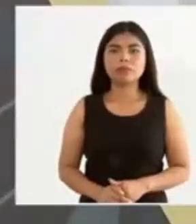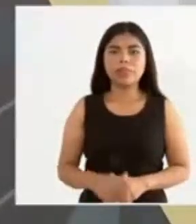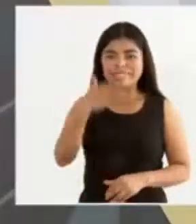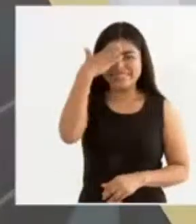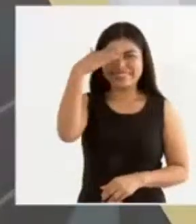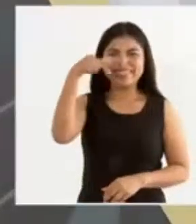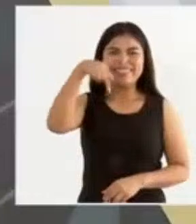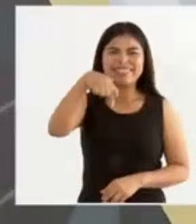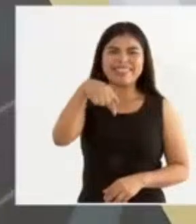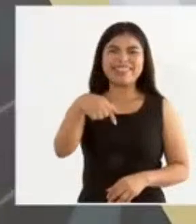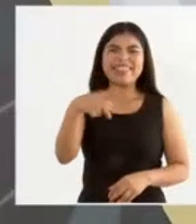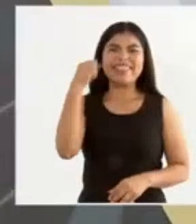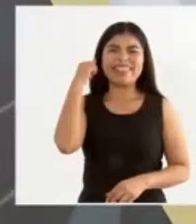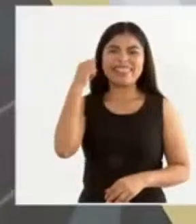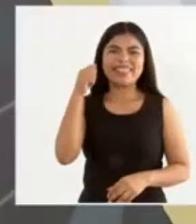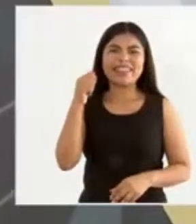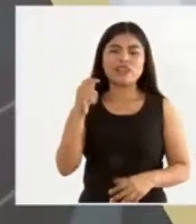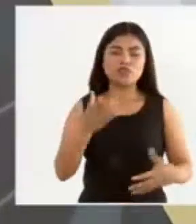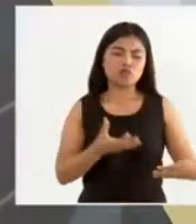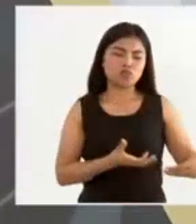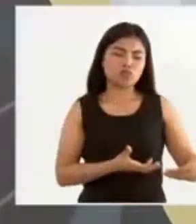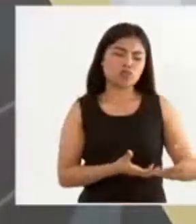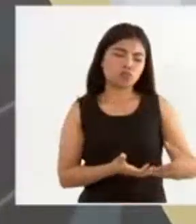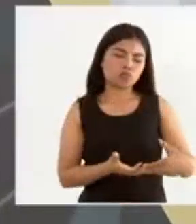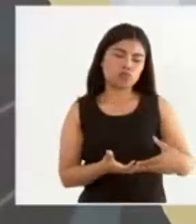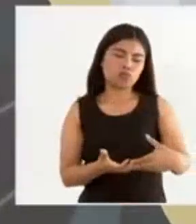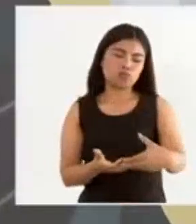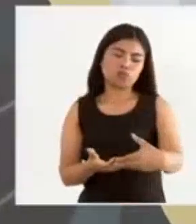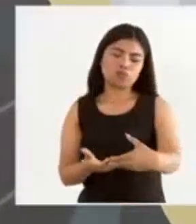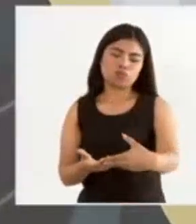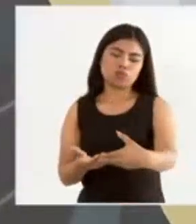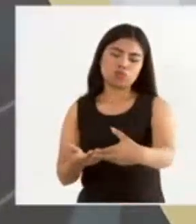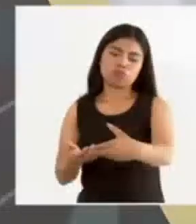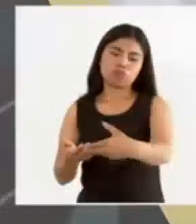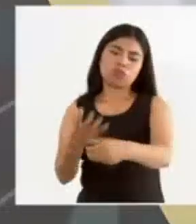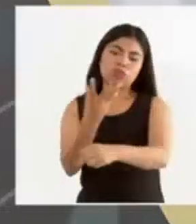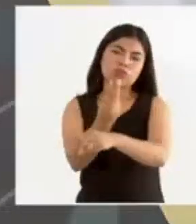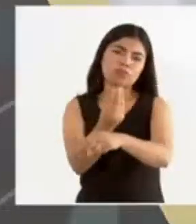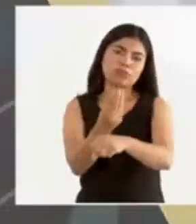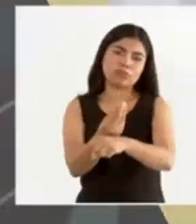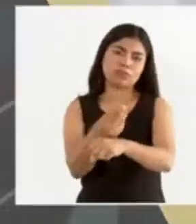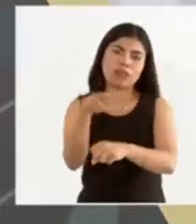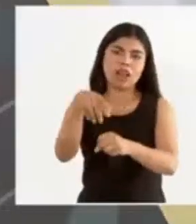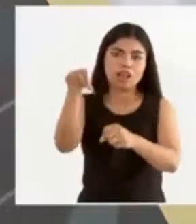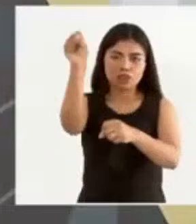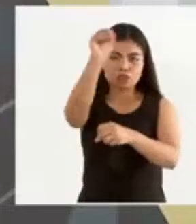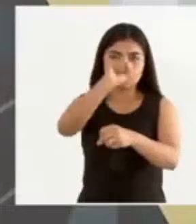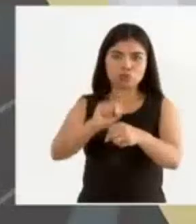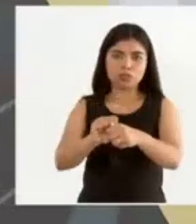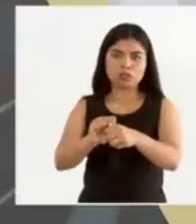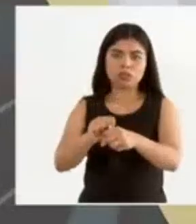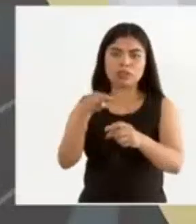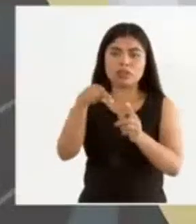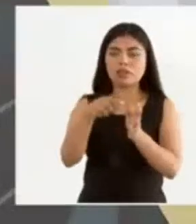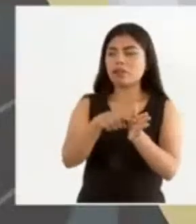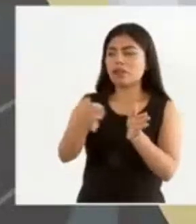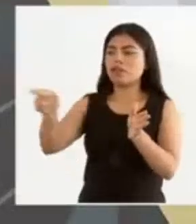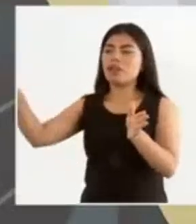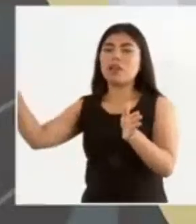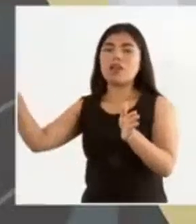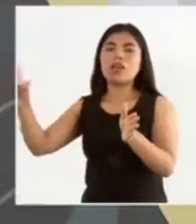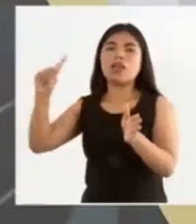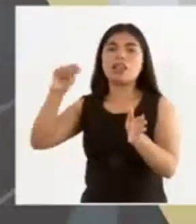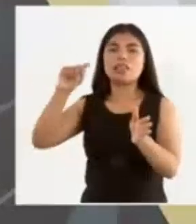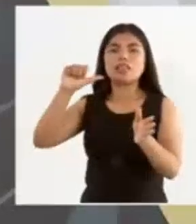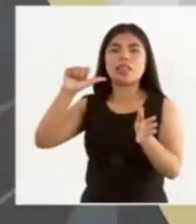conectar bien todo el sureste hacia Tamaulipas. Todo se llama la carretera, que se oiga bien,